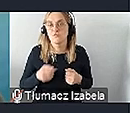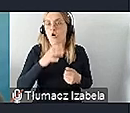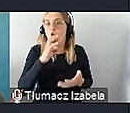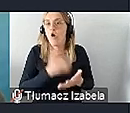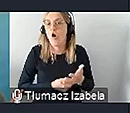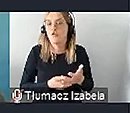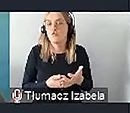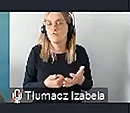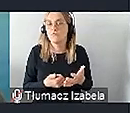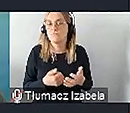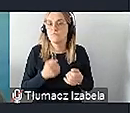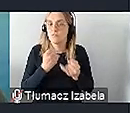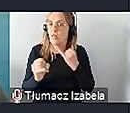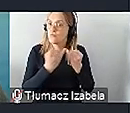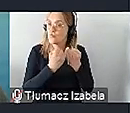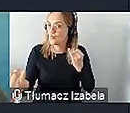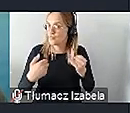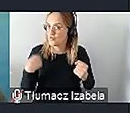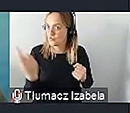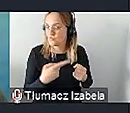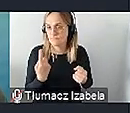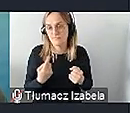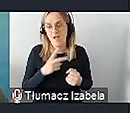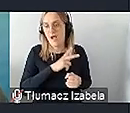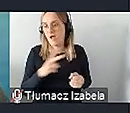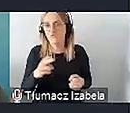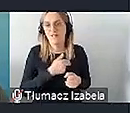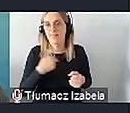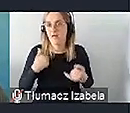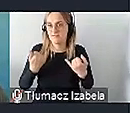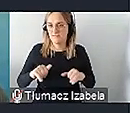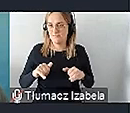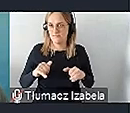że jesteśmy różni i każdy z nas wnosi coś innego do zespołu.